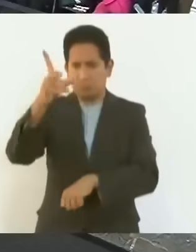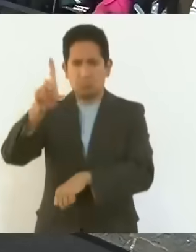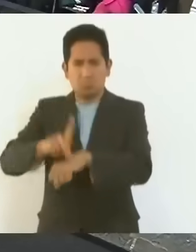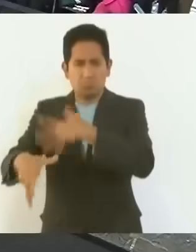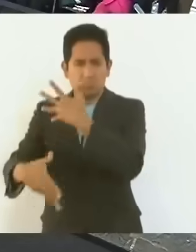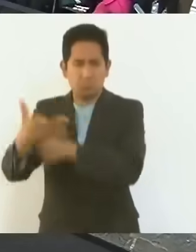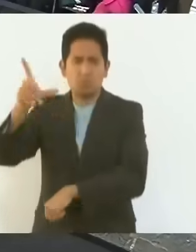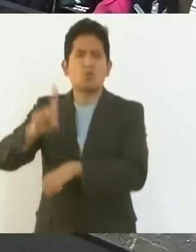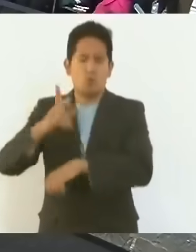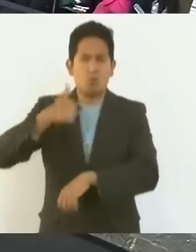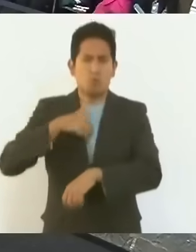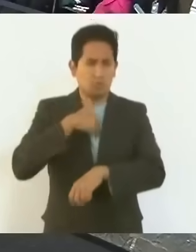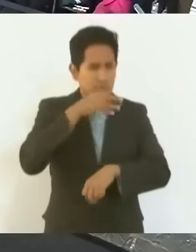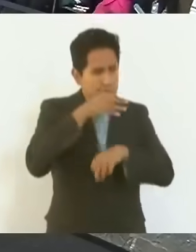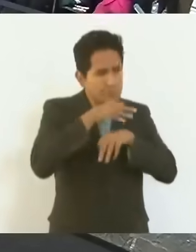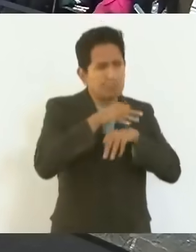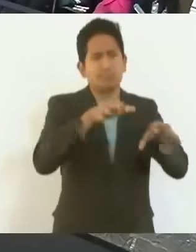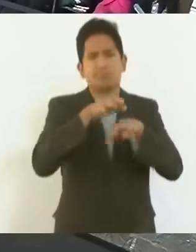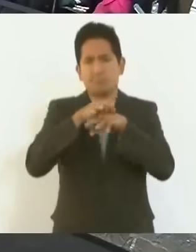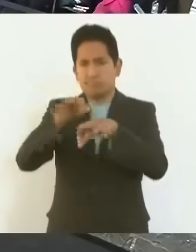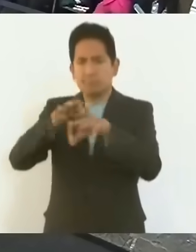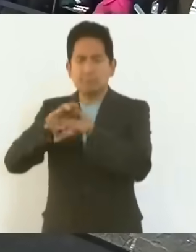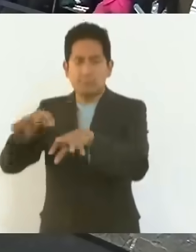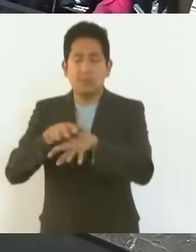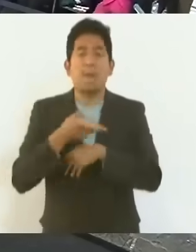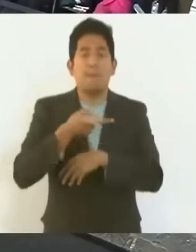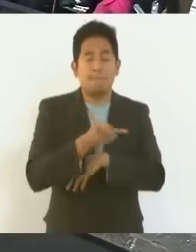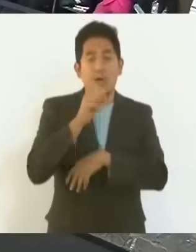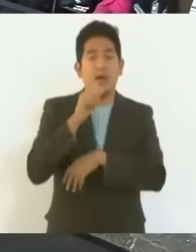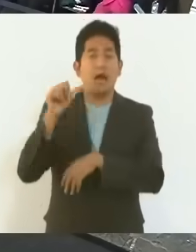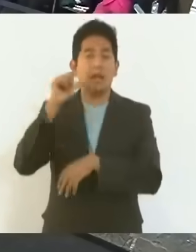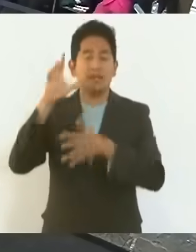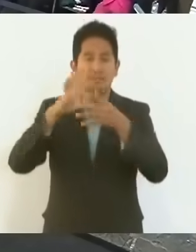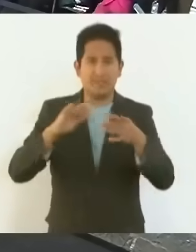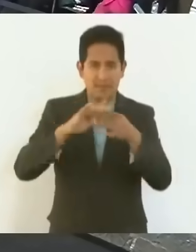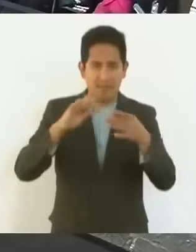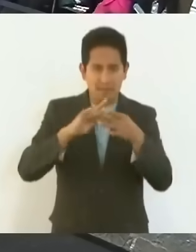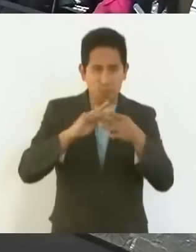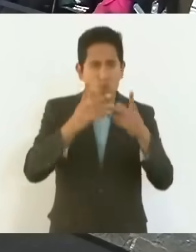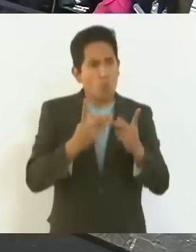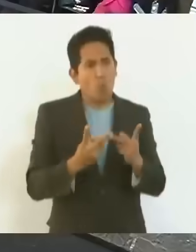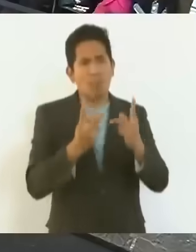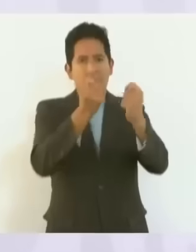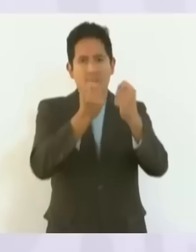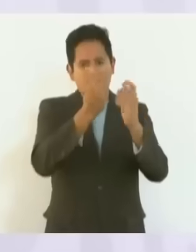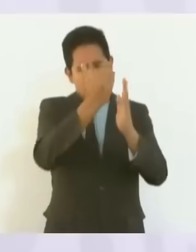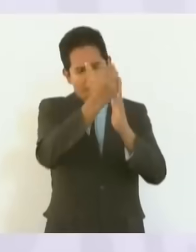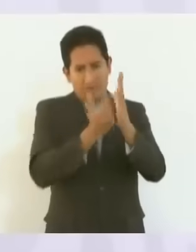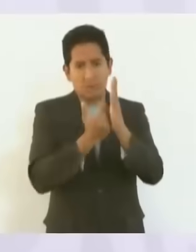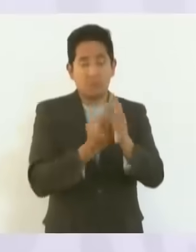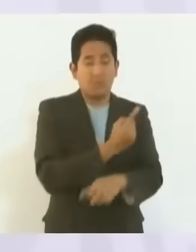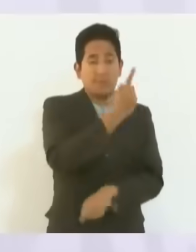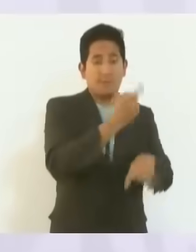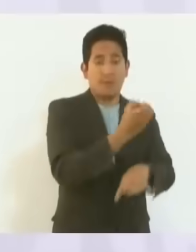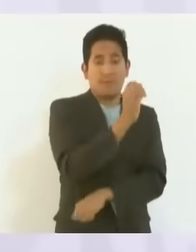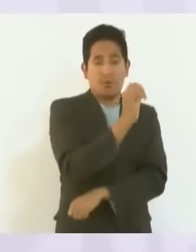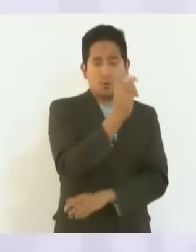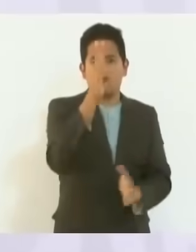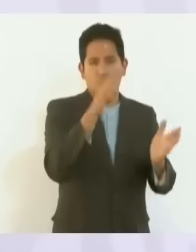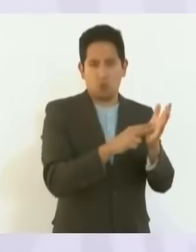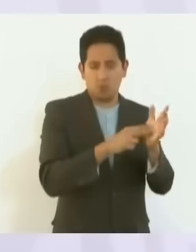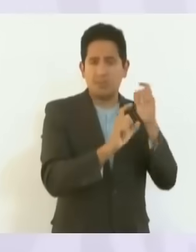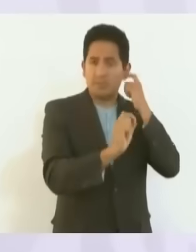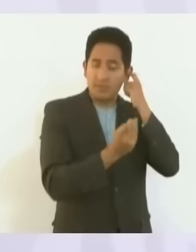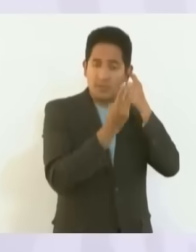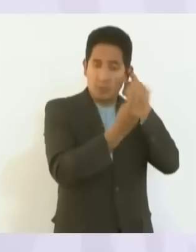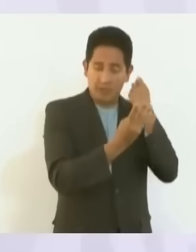presentamos el informe en la disminución de los delitos. De el primero de octubre de 2024 al